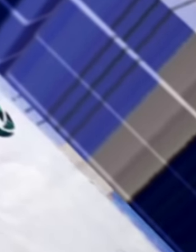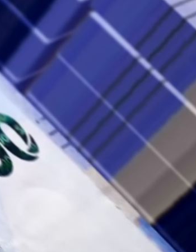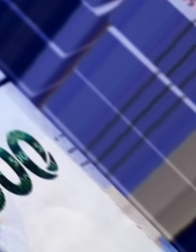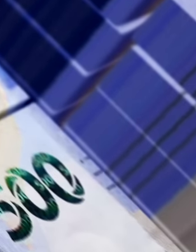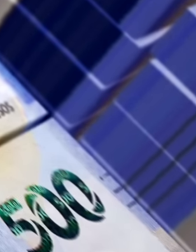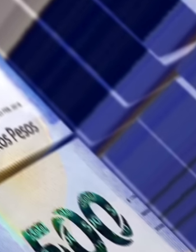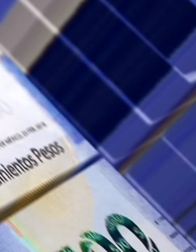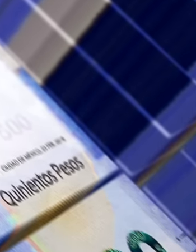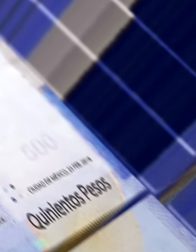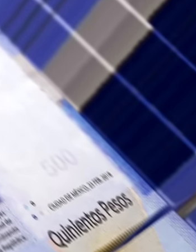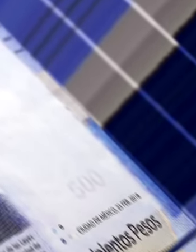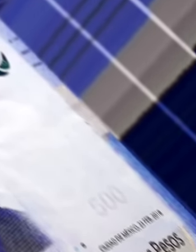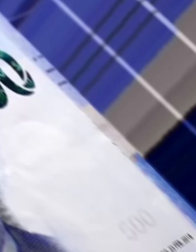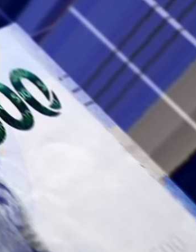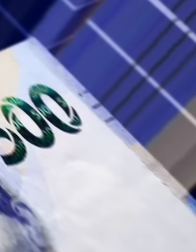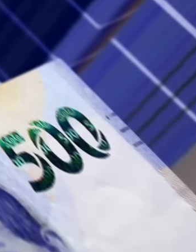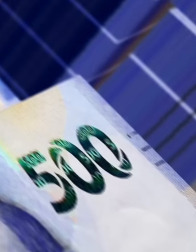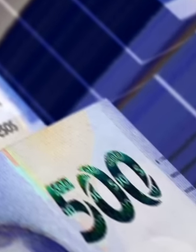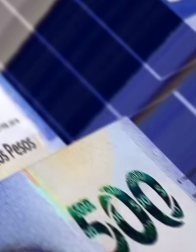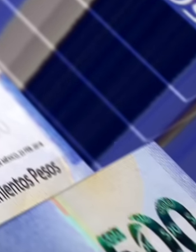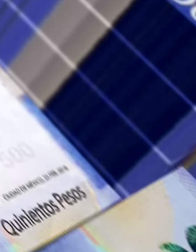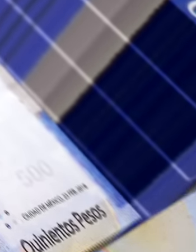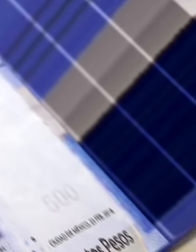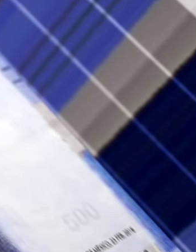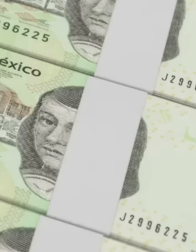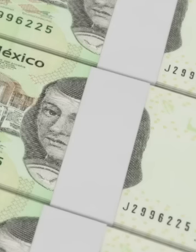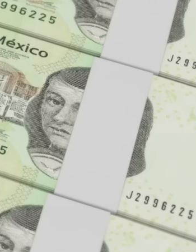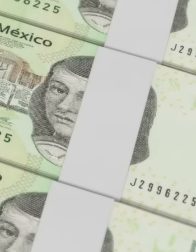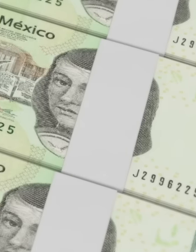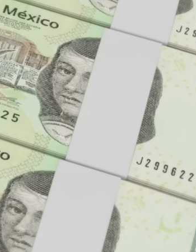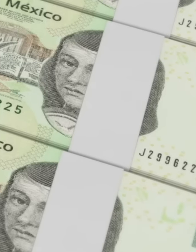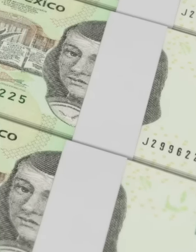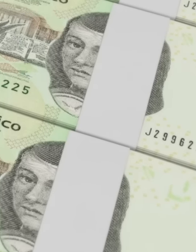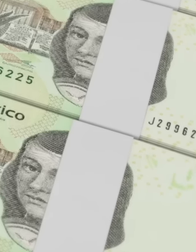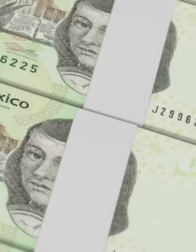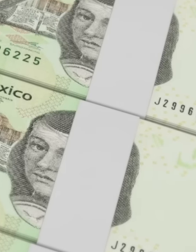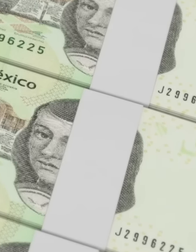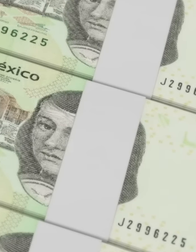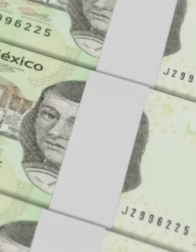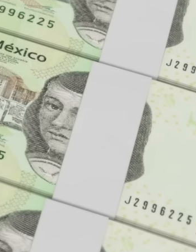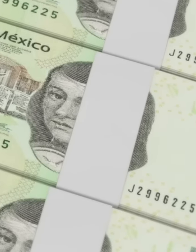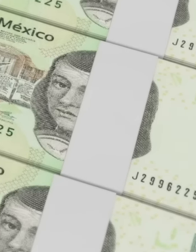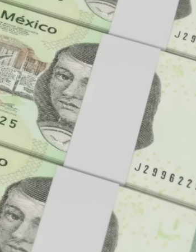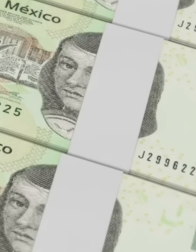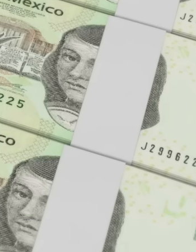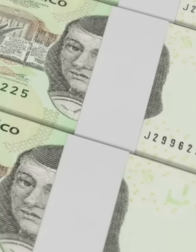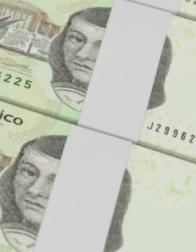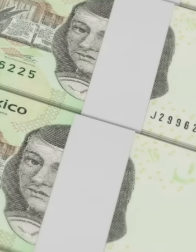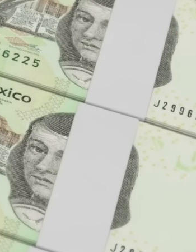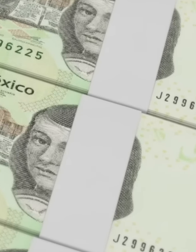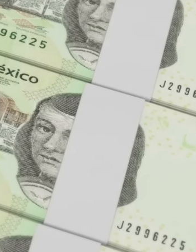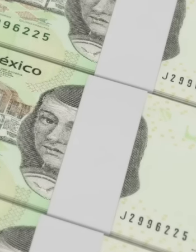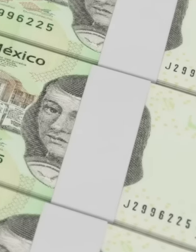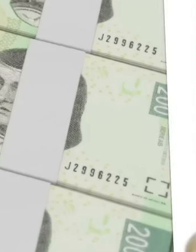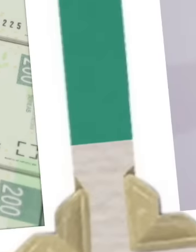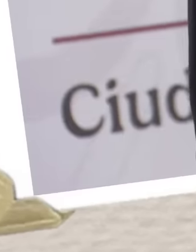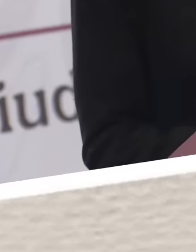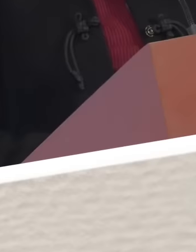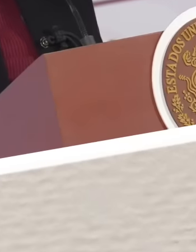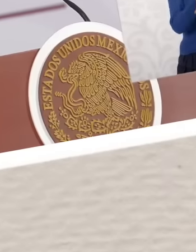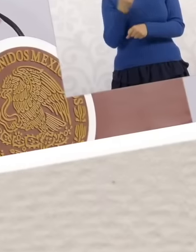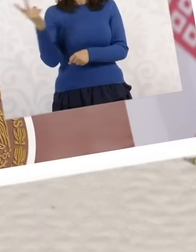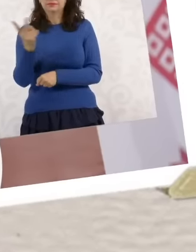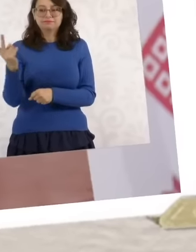hasta el último peso, las deudas que tiene por años con el pueblo mexicano.